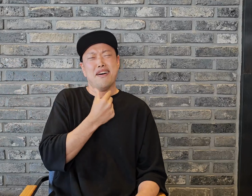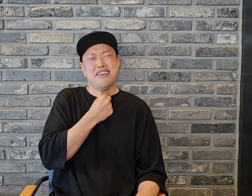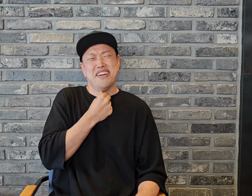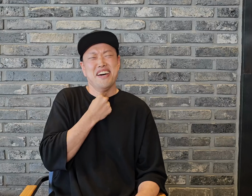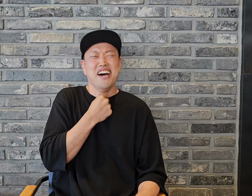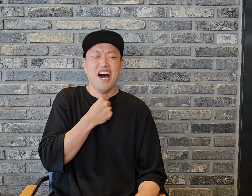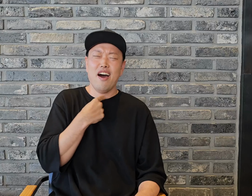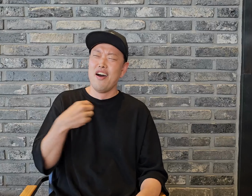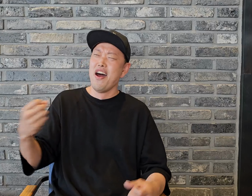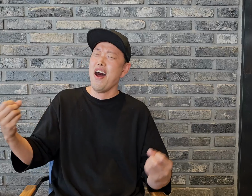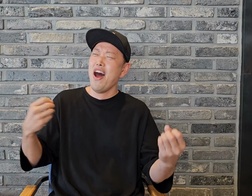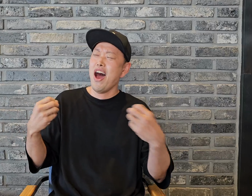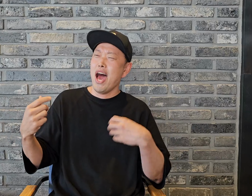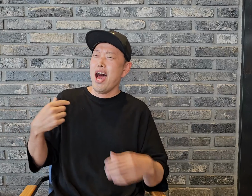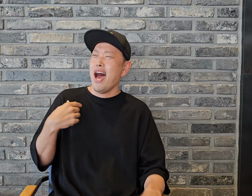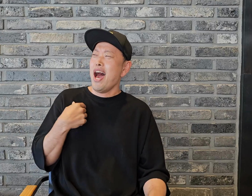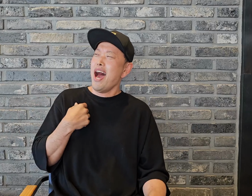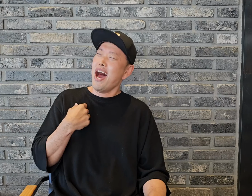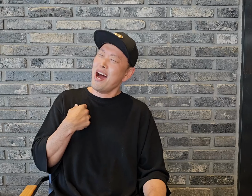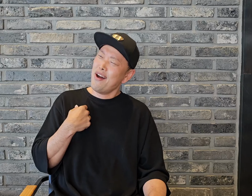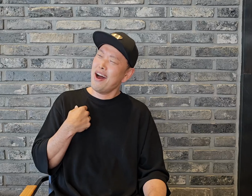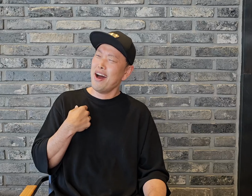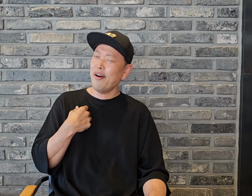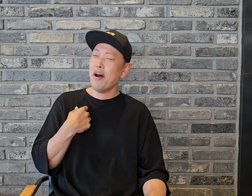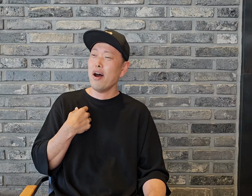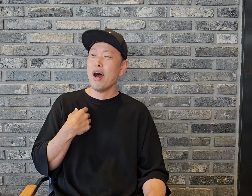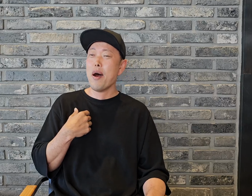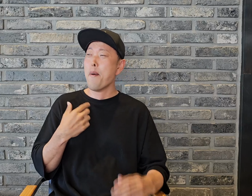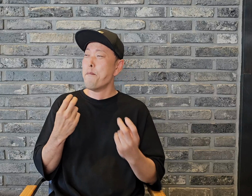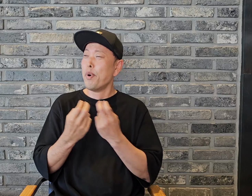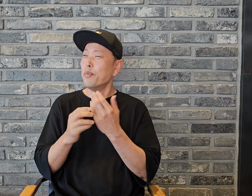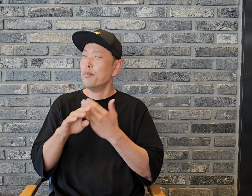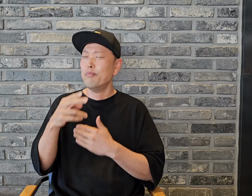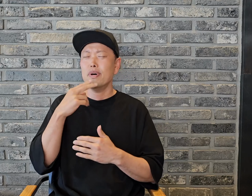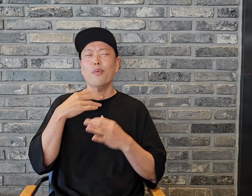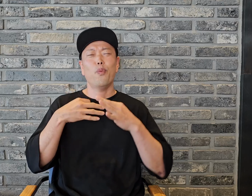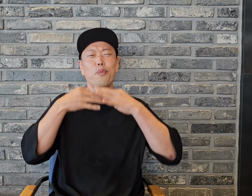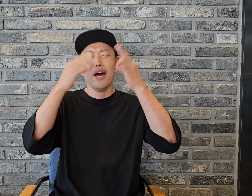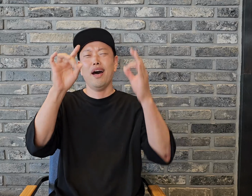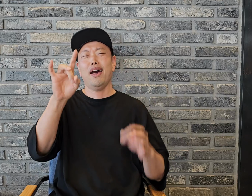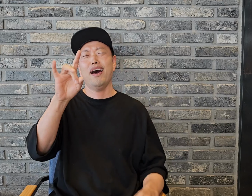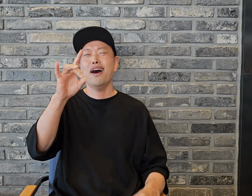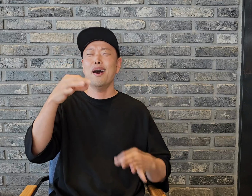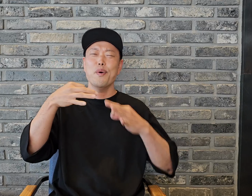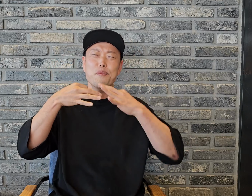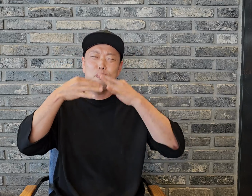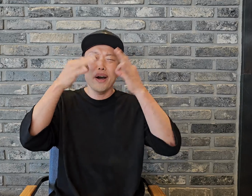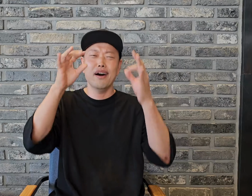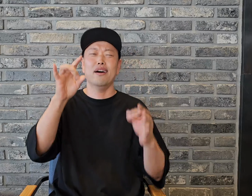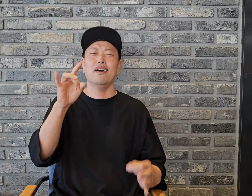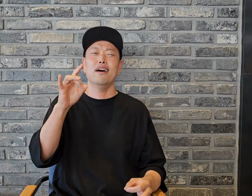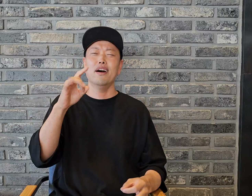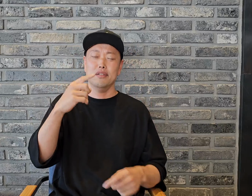하시는 분들이 많으세요 정말 감사할 따름,,, 방법은 노력하는 거 딱 하난데